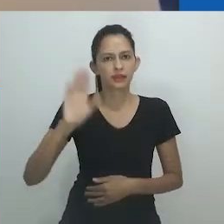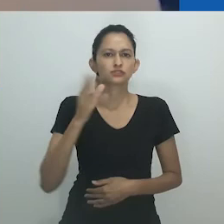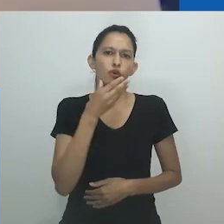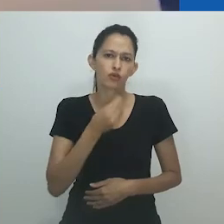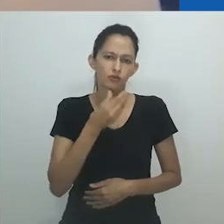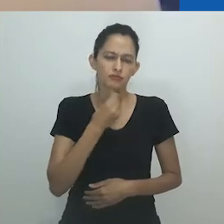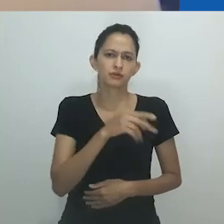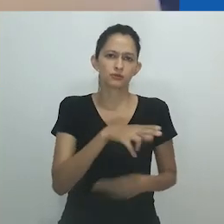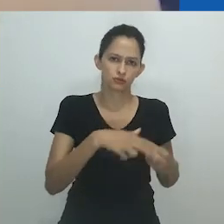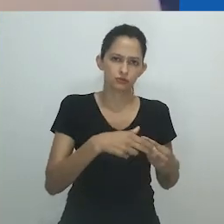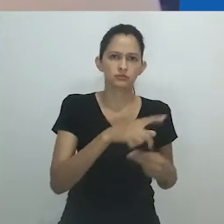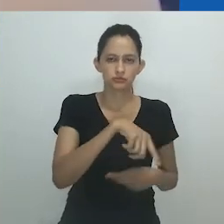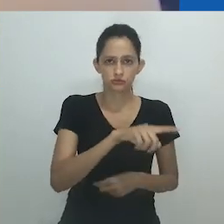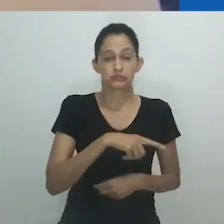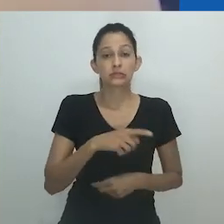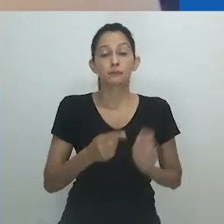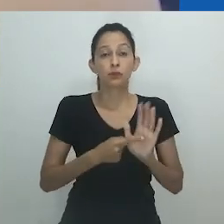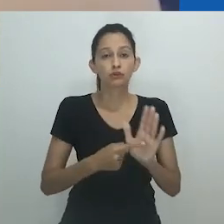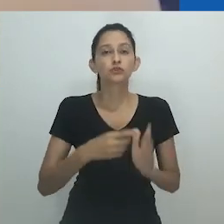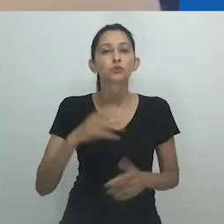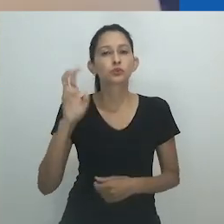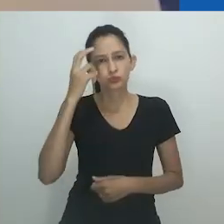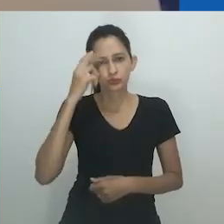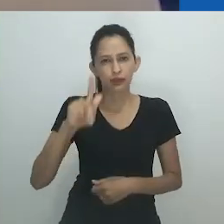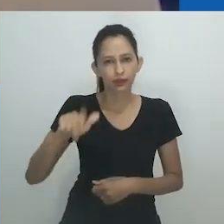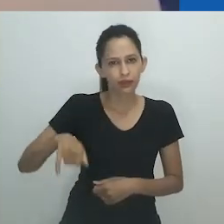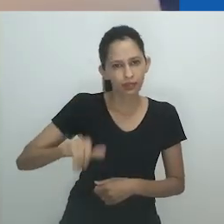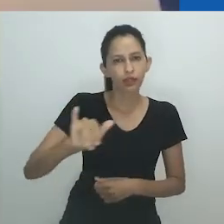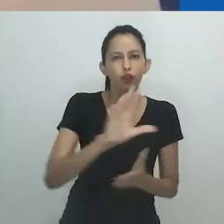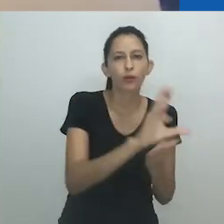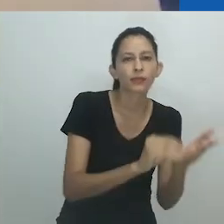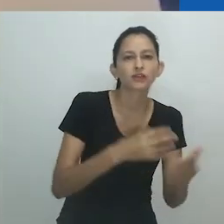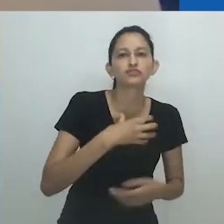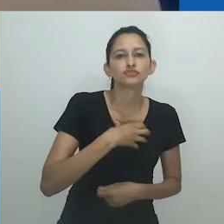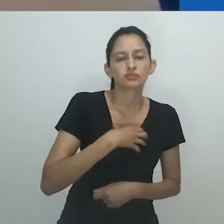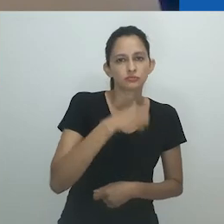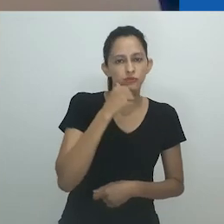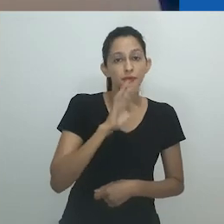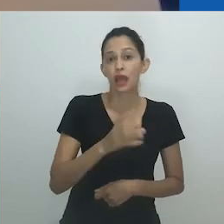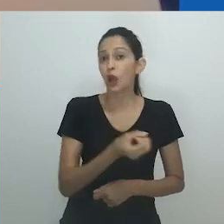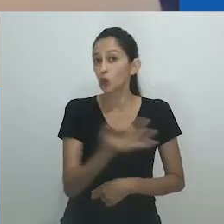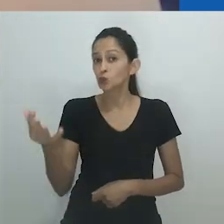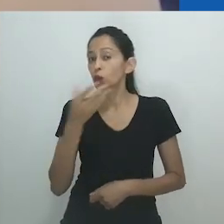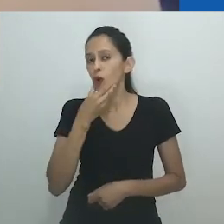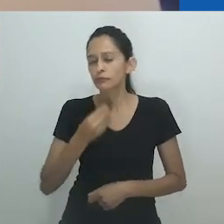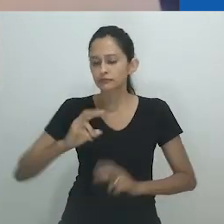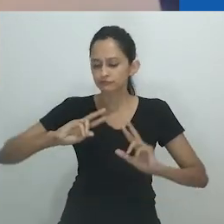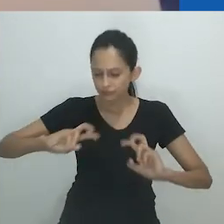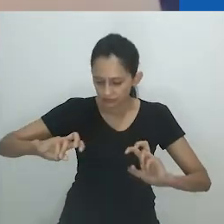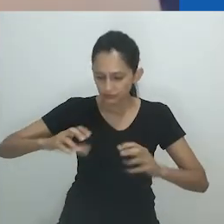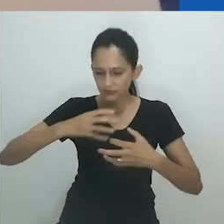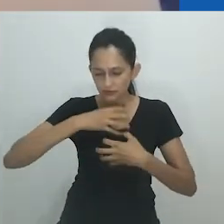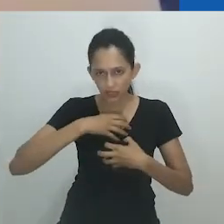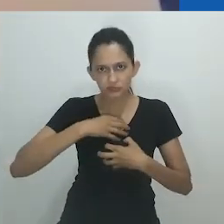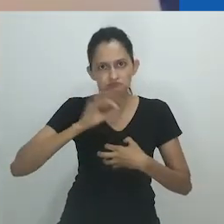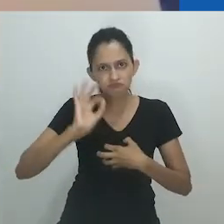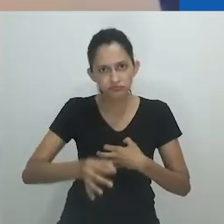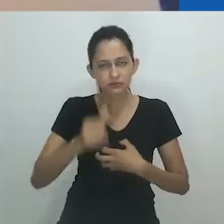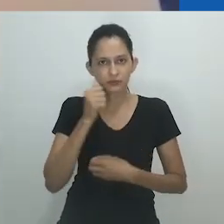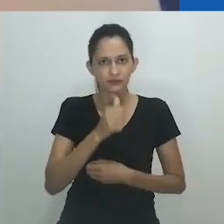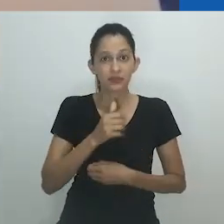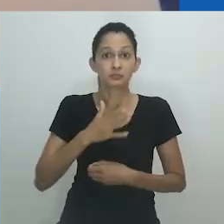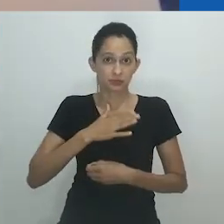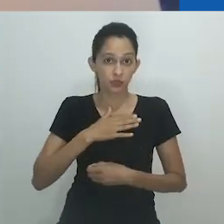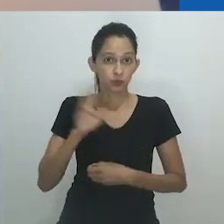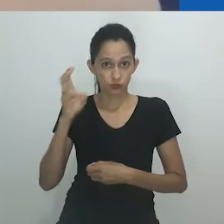“Quando eu venho de shorts, parecendo butch e usando um chapéu rasta, eu não sou gay. É uma celebração da feminilidade, bela e transparente”.